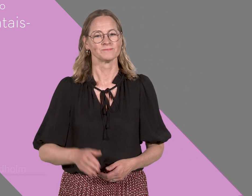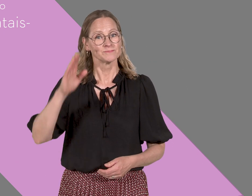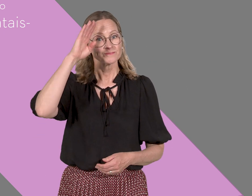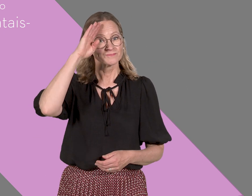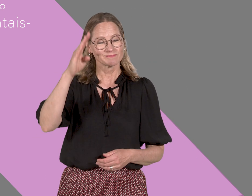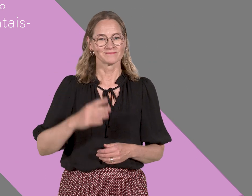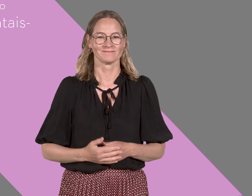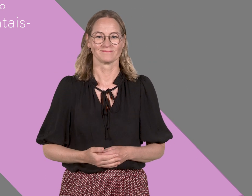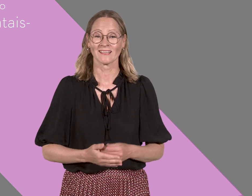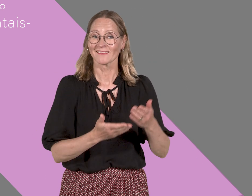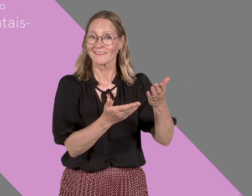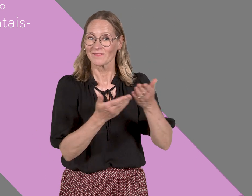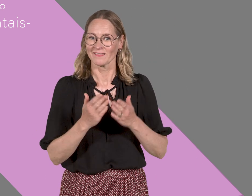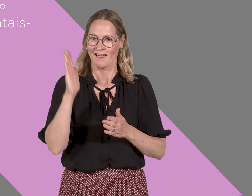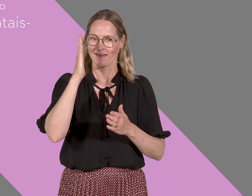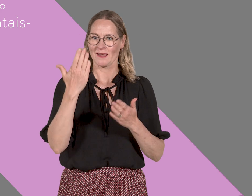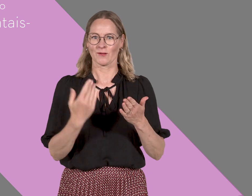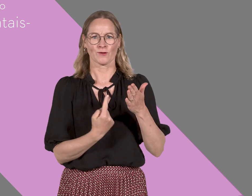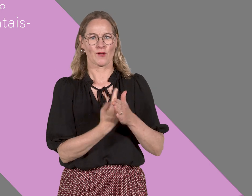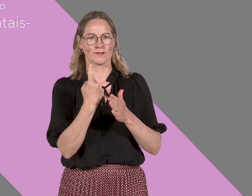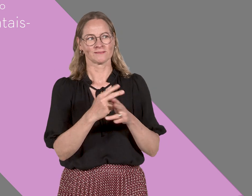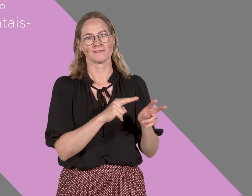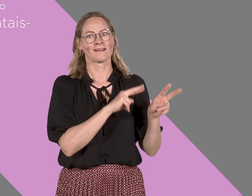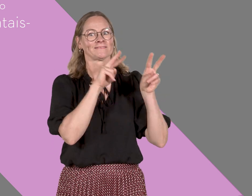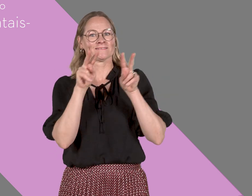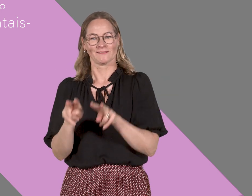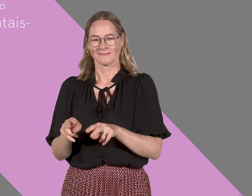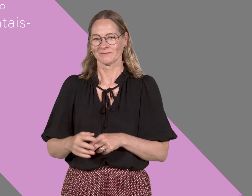Hei! Tervetuloa ajankohtaiskatsauksemme pariin.